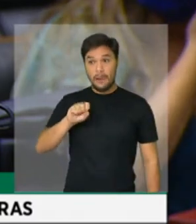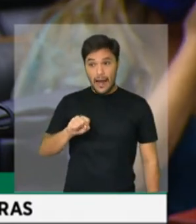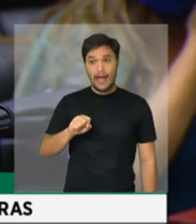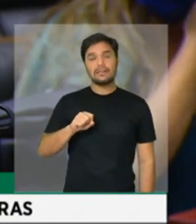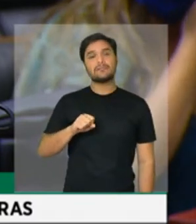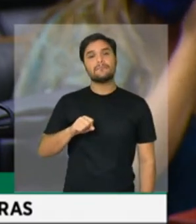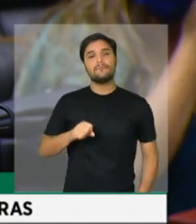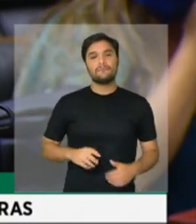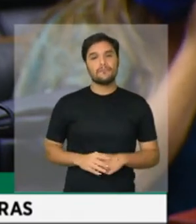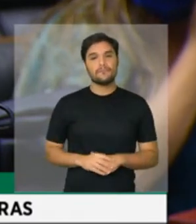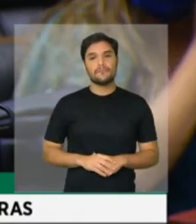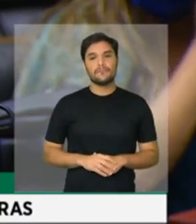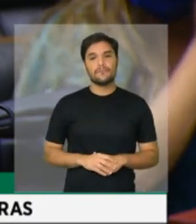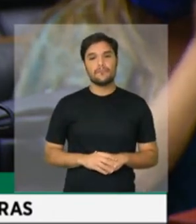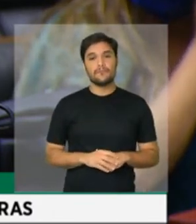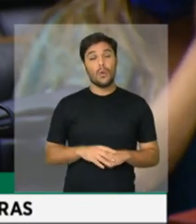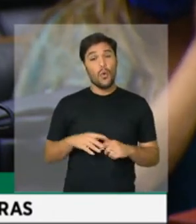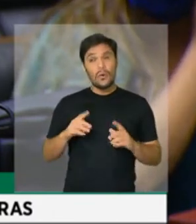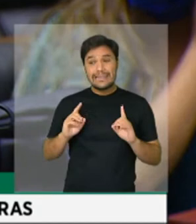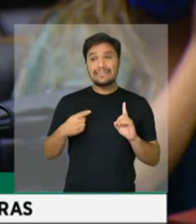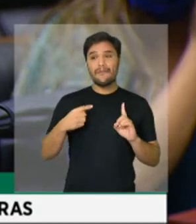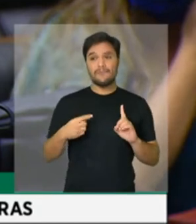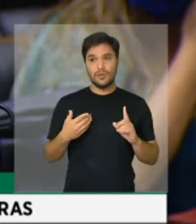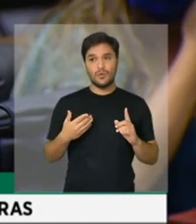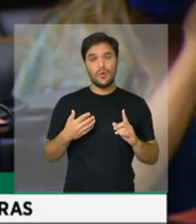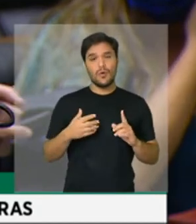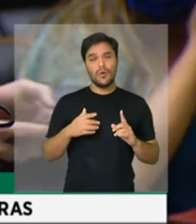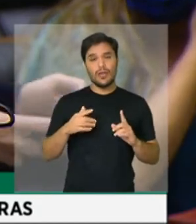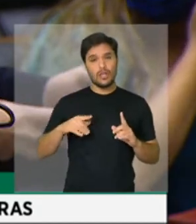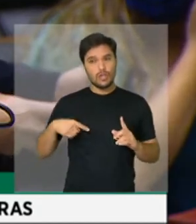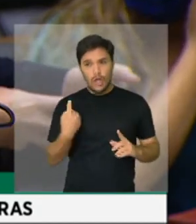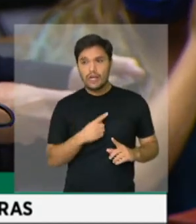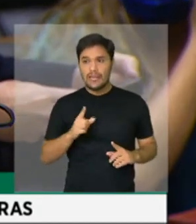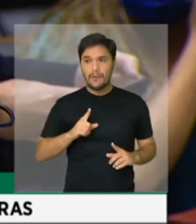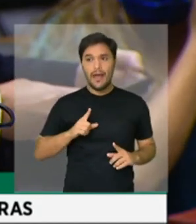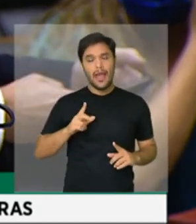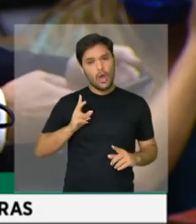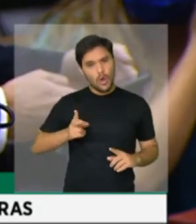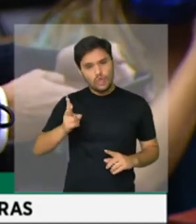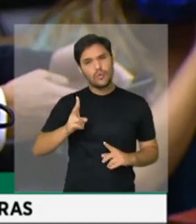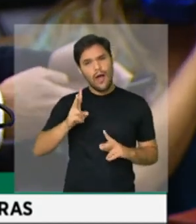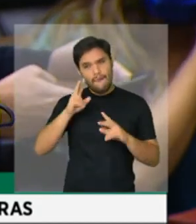MATRIZES ENERGÉTICAS MAIS LIRRS LIMPAS DO PLANETA E ISSO FOI CONSTRUÍDO, ISSO FOI CONSTRUÍDO COM ESFORÇO DO